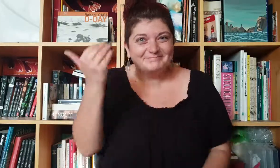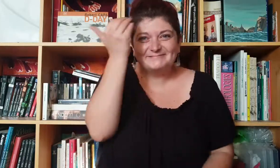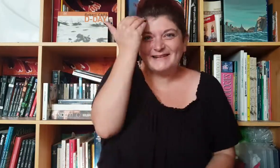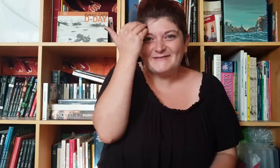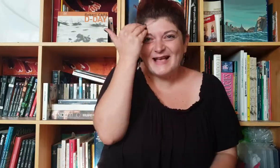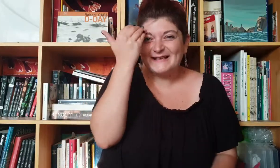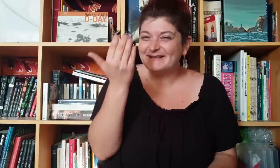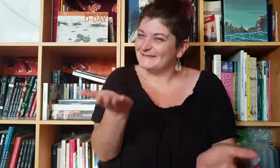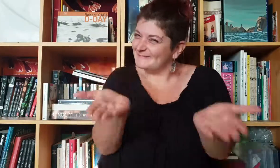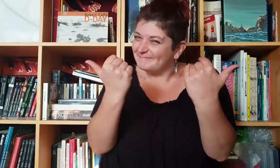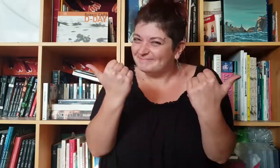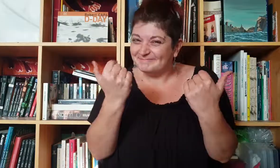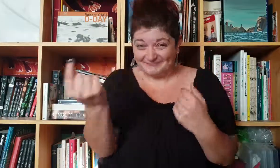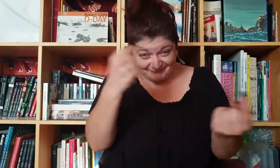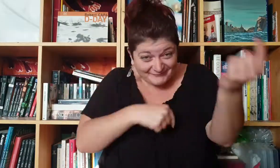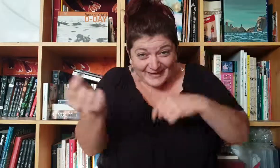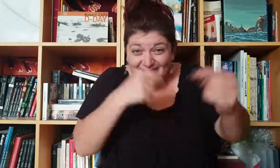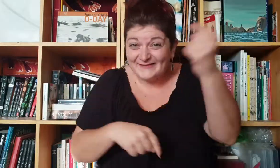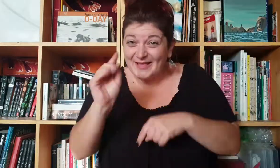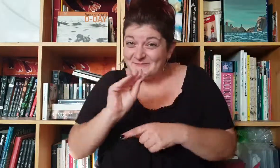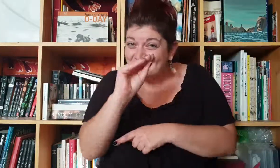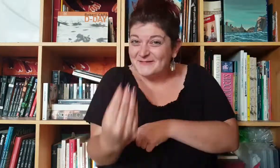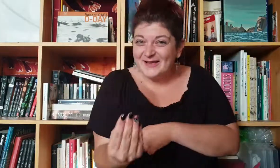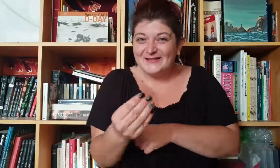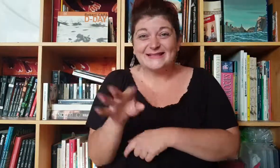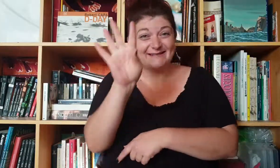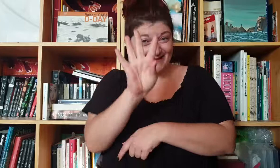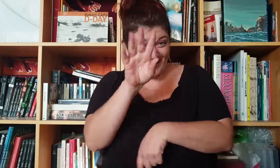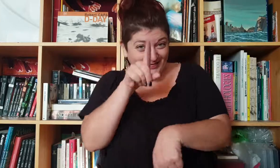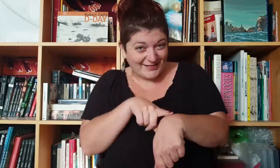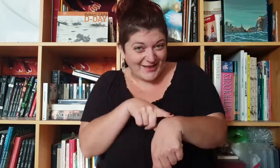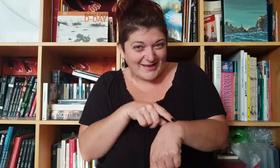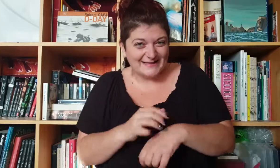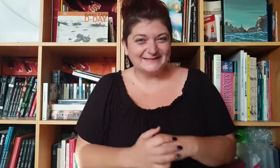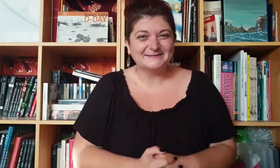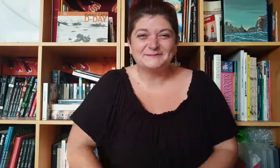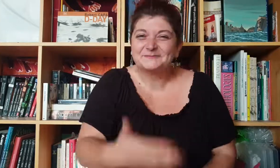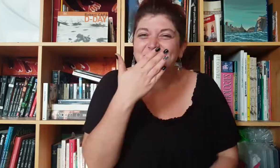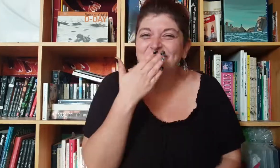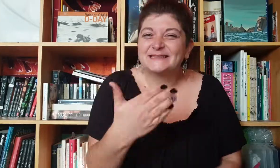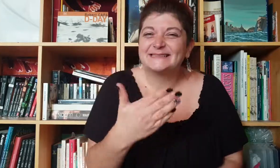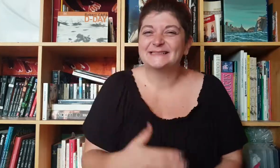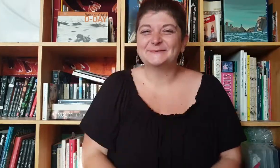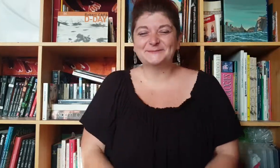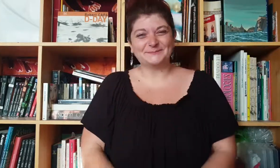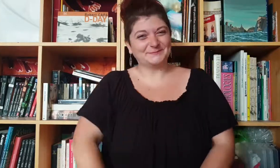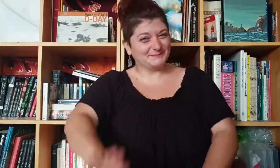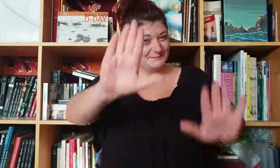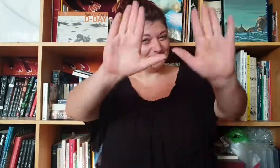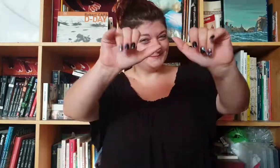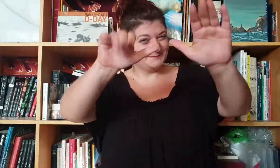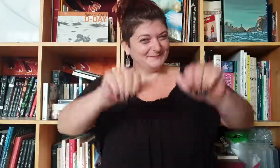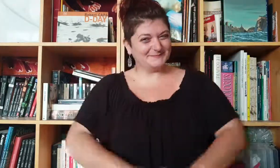Envie d'écouter ? Venez donc ce mercredi à 16h ! Au revoir !